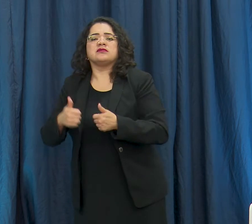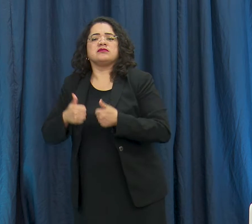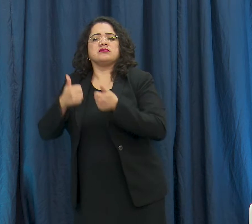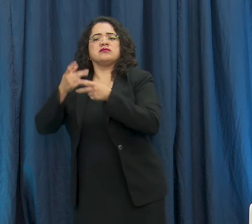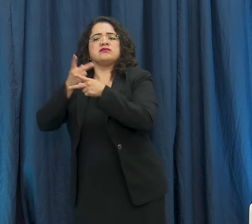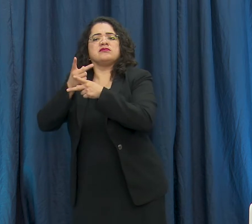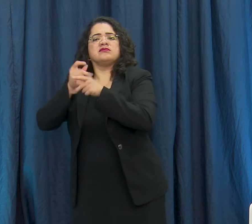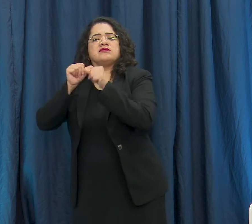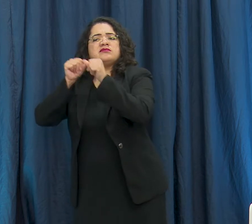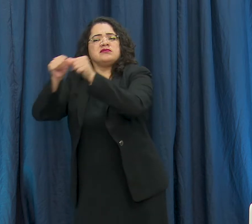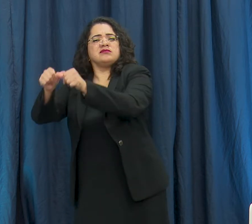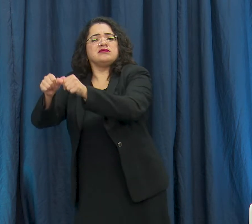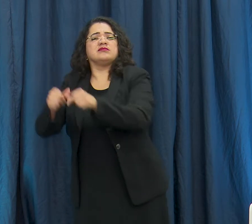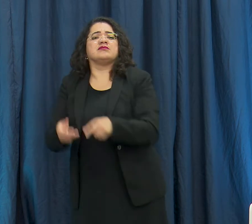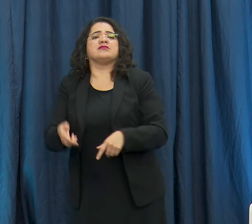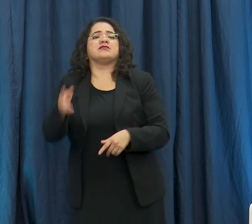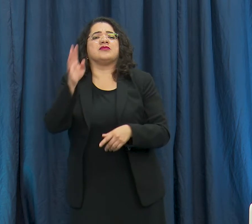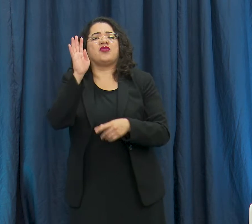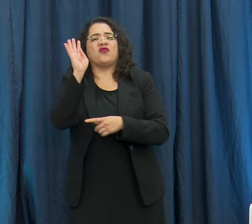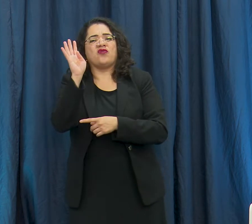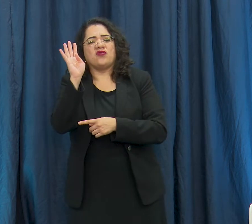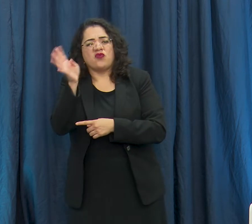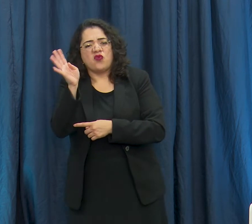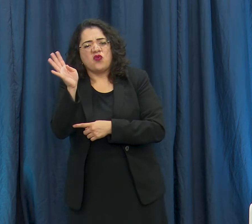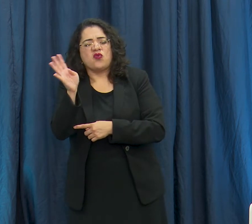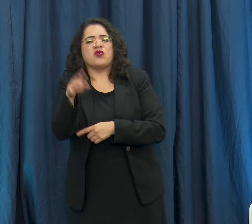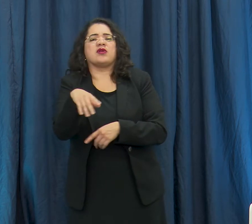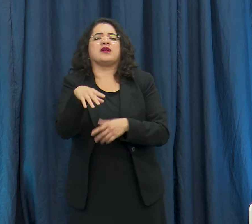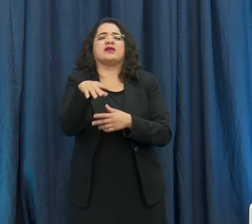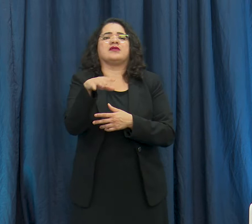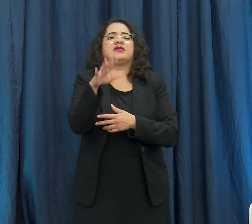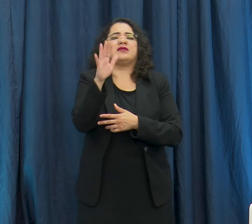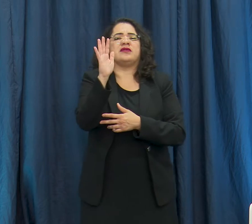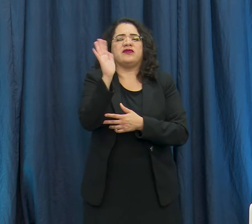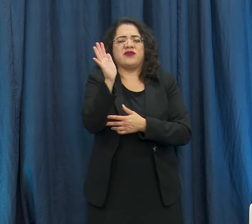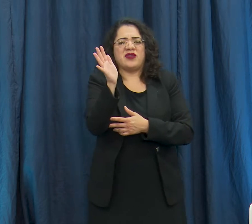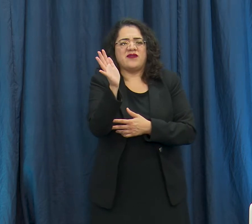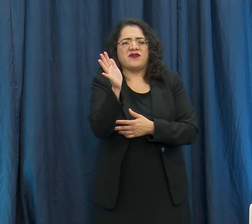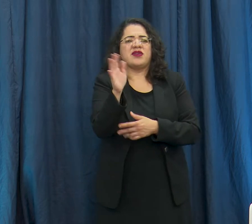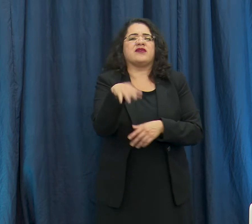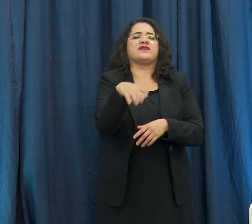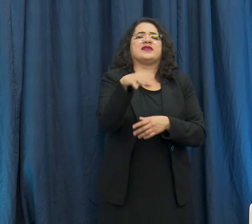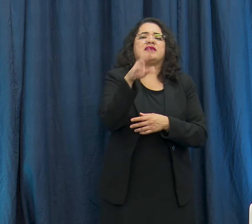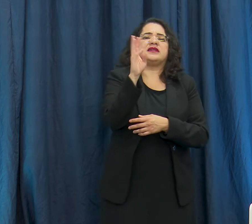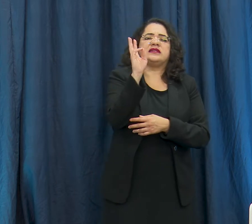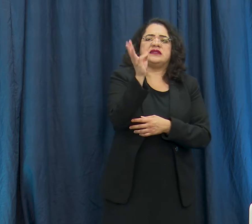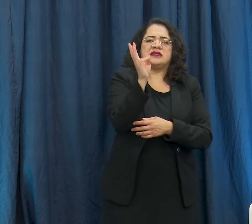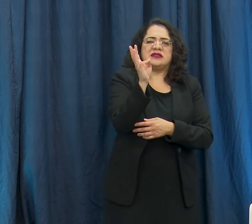a nose tress in cuenta siete de Sesenta cuatro de setenta Y veinticinco de mess